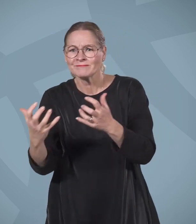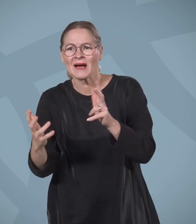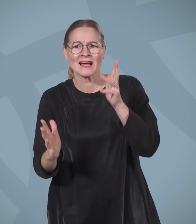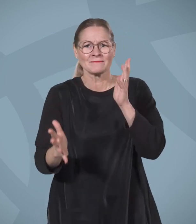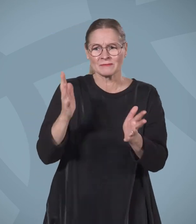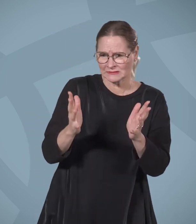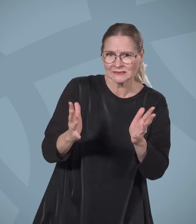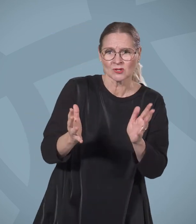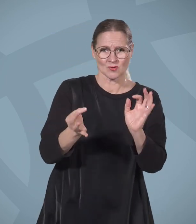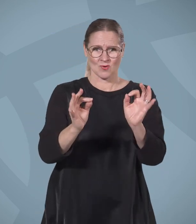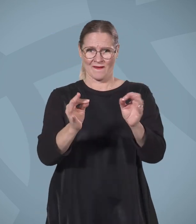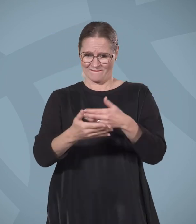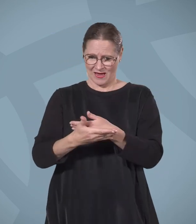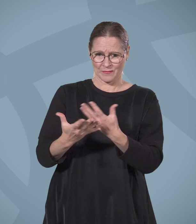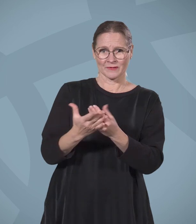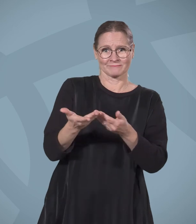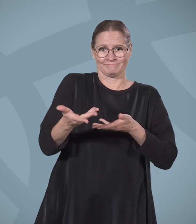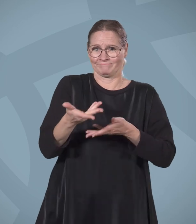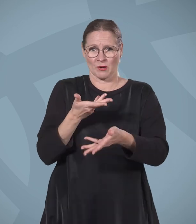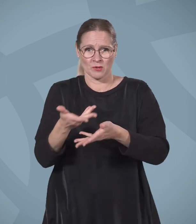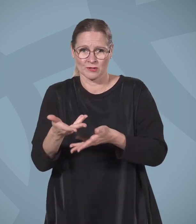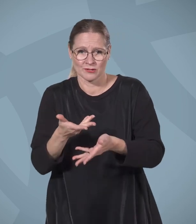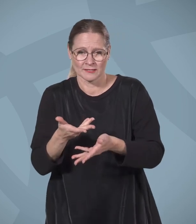ja epävarmuus siitä, miten vauvan kanssa tulee kommunikoida.